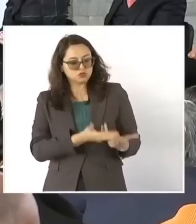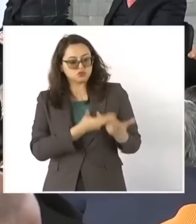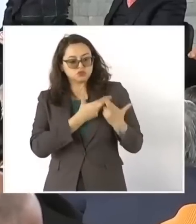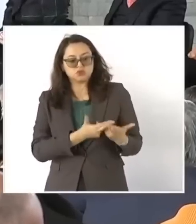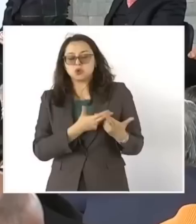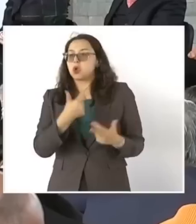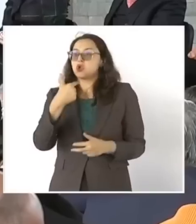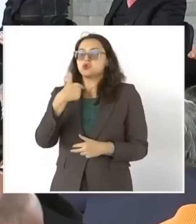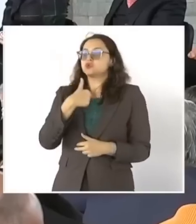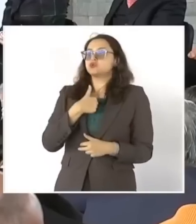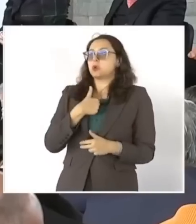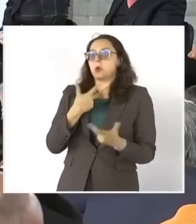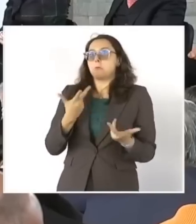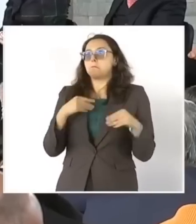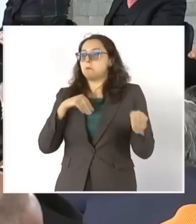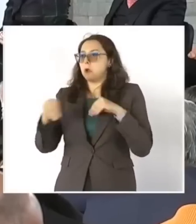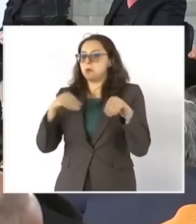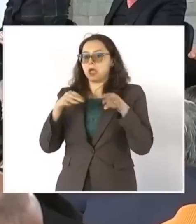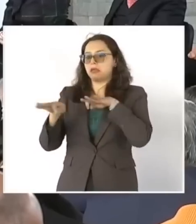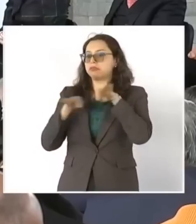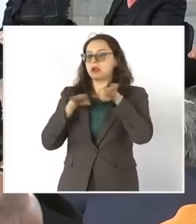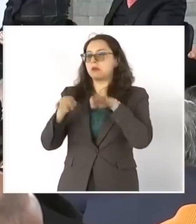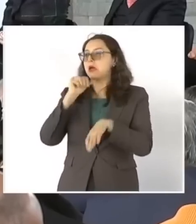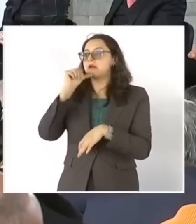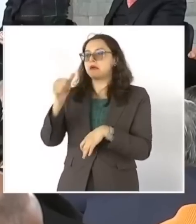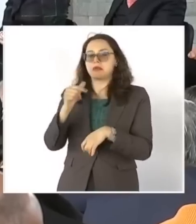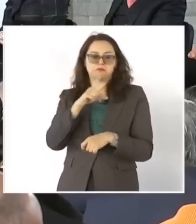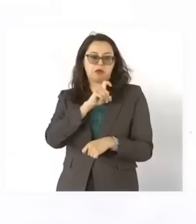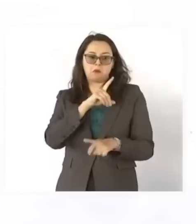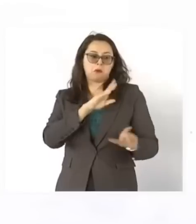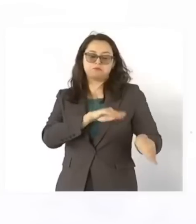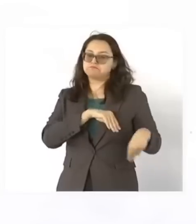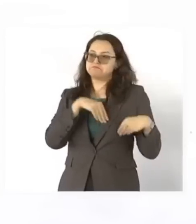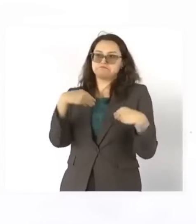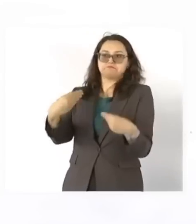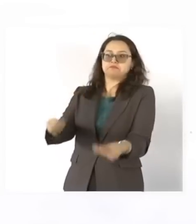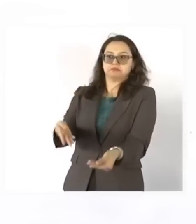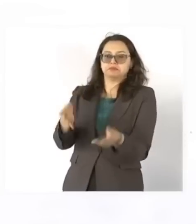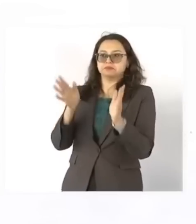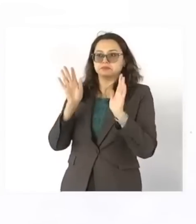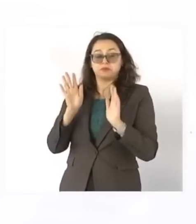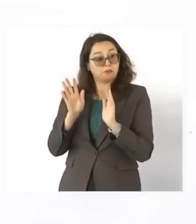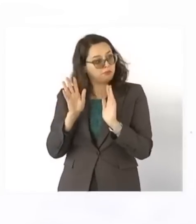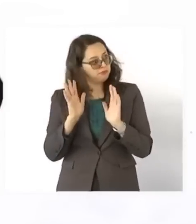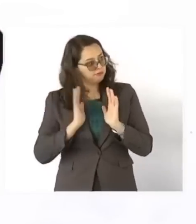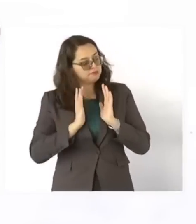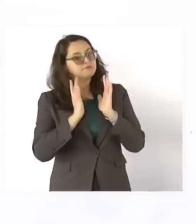mis concesiones como agua Nacional de manera voluntaria de tal manera que esas concesiones